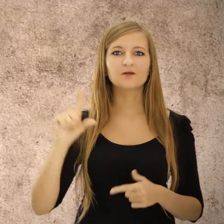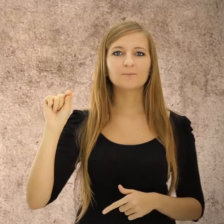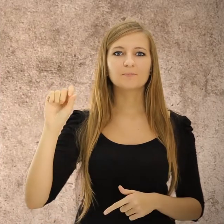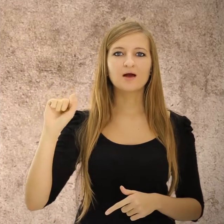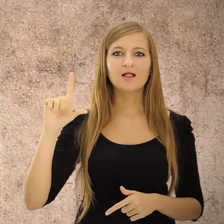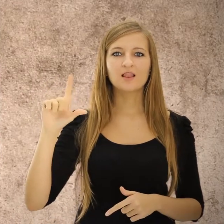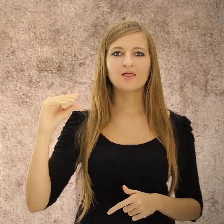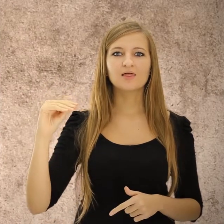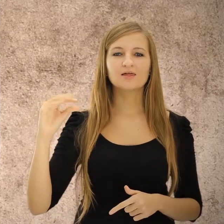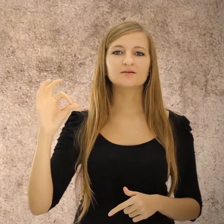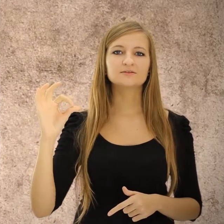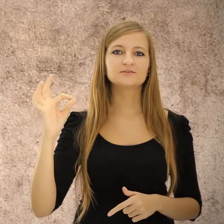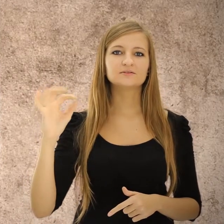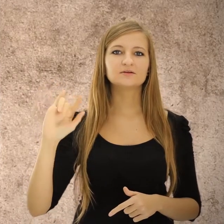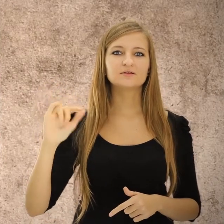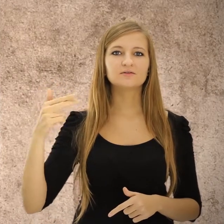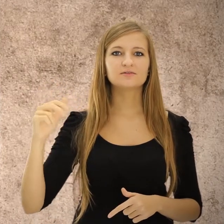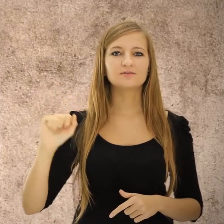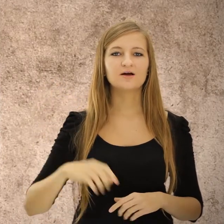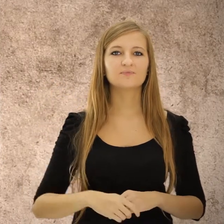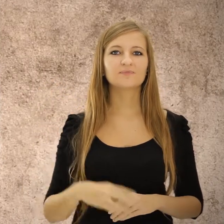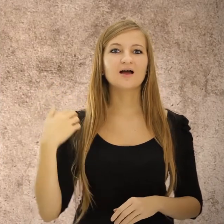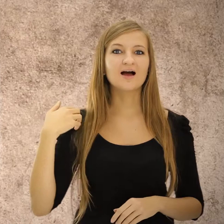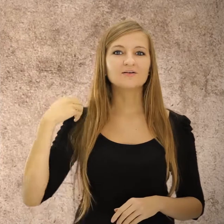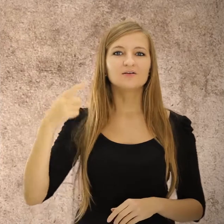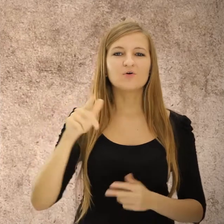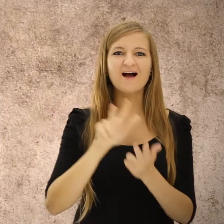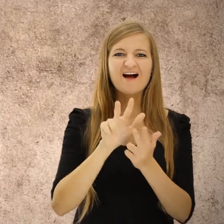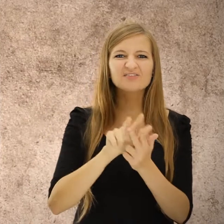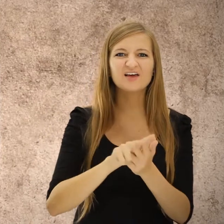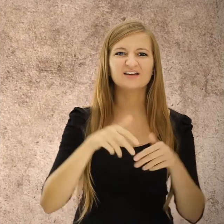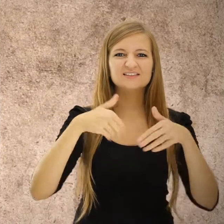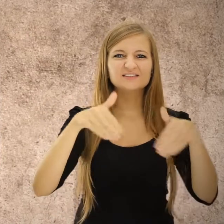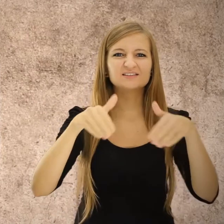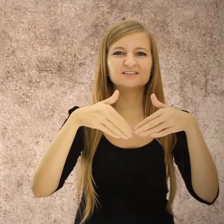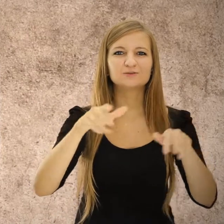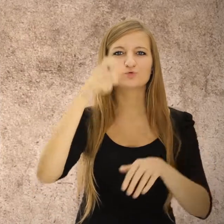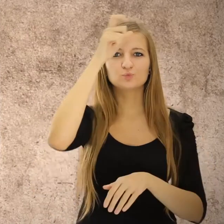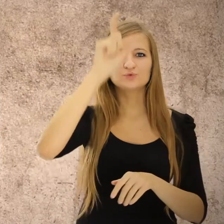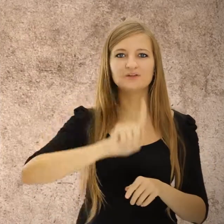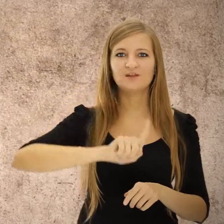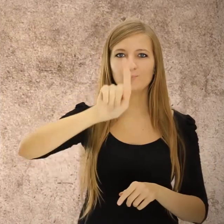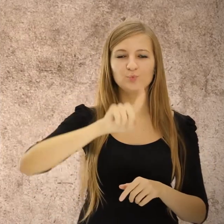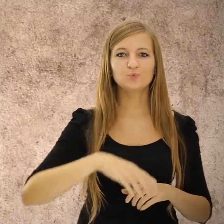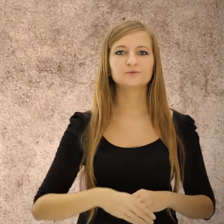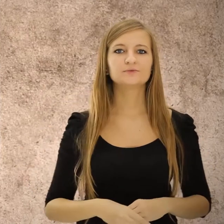i w Palestynie, Brytyjczycy atakowali i spychali Turków na północ.